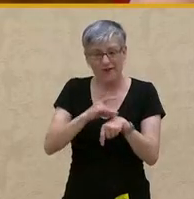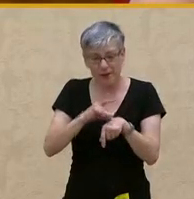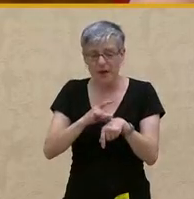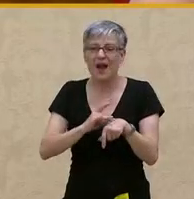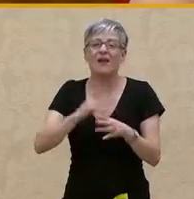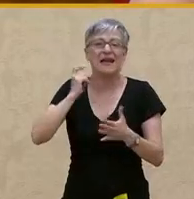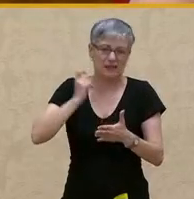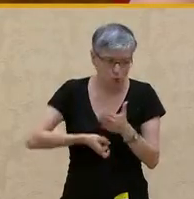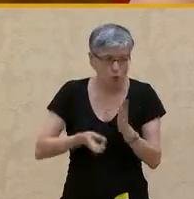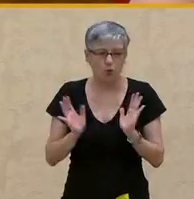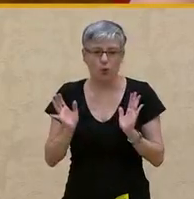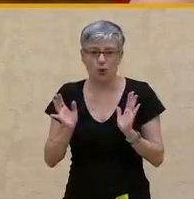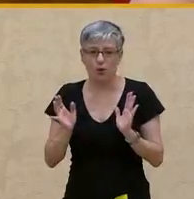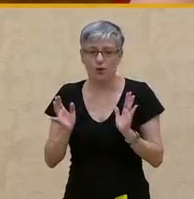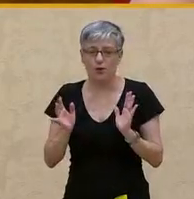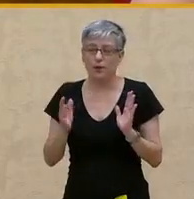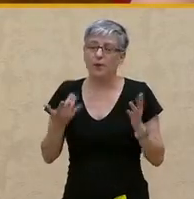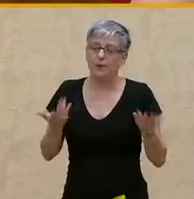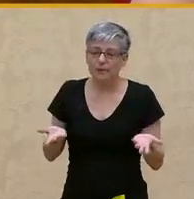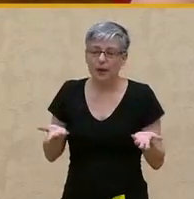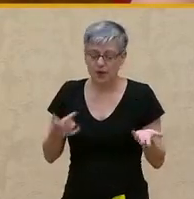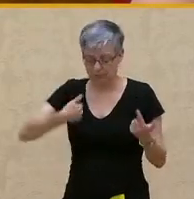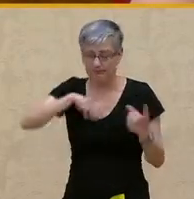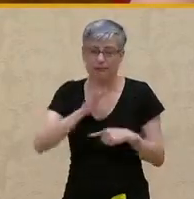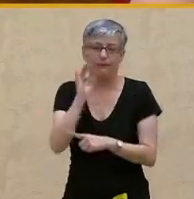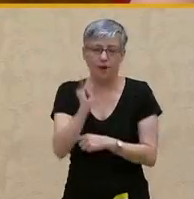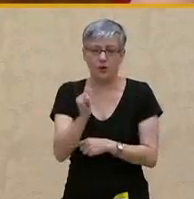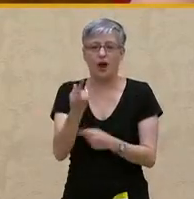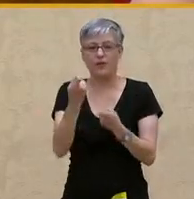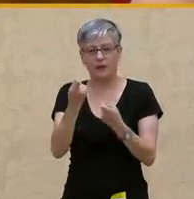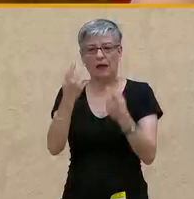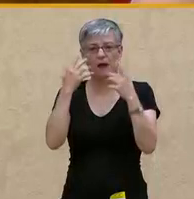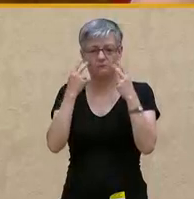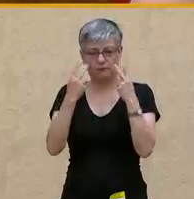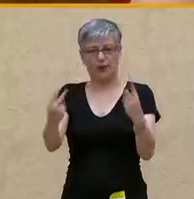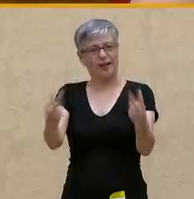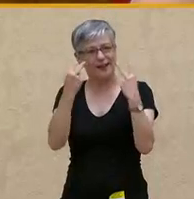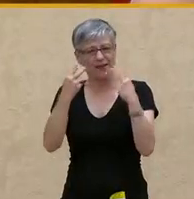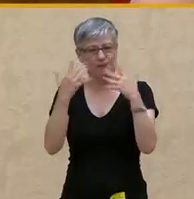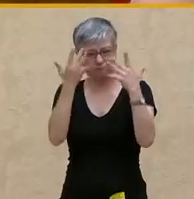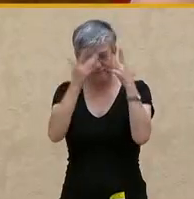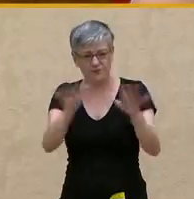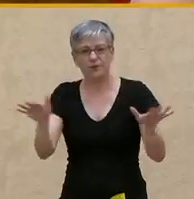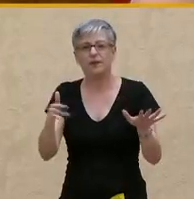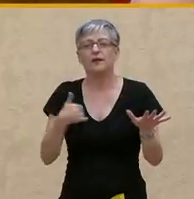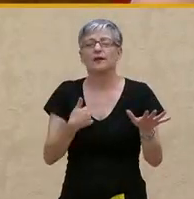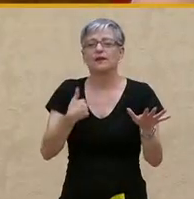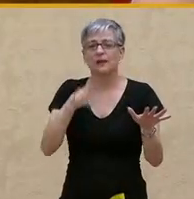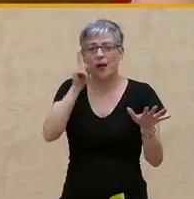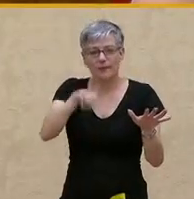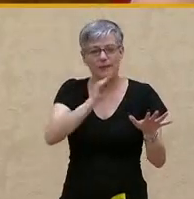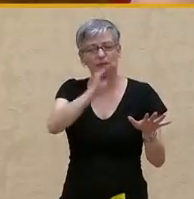y nada. Ahí estamos, visibilizando y, sobre todo, llegando a los corazones de la gente.